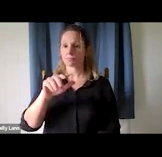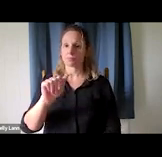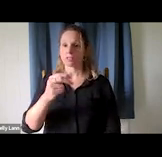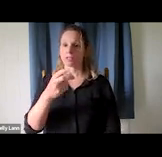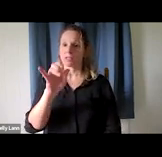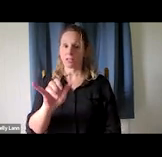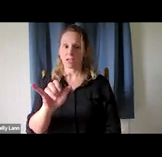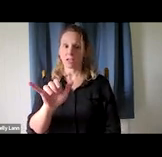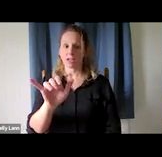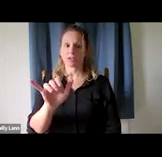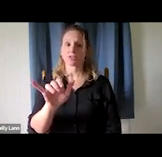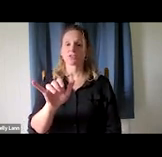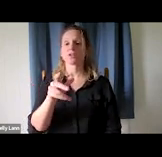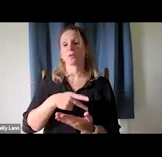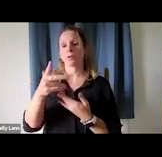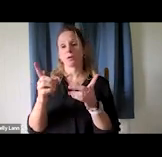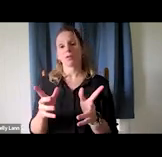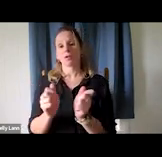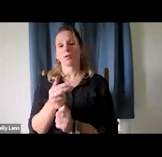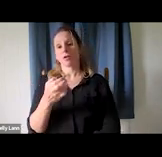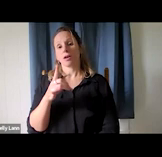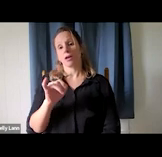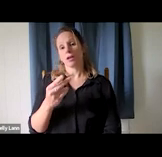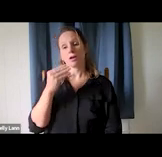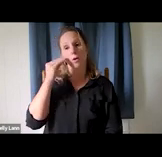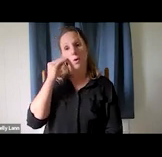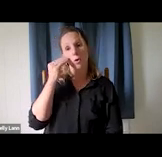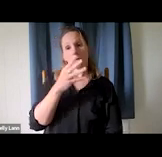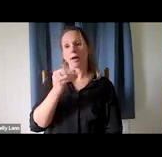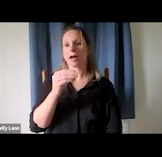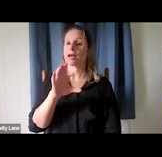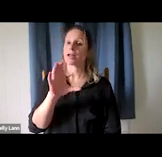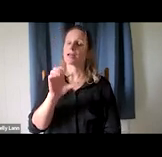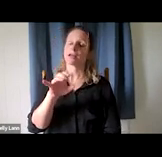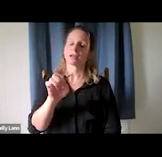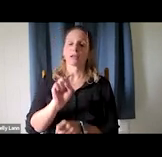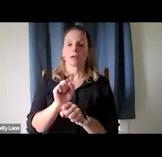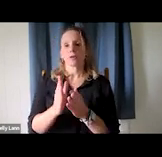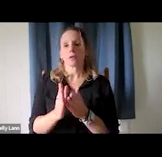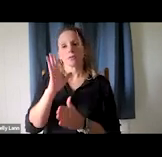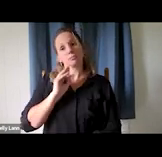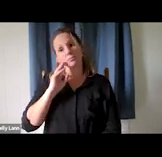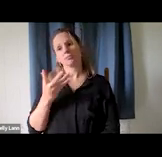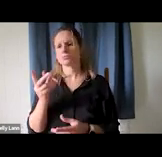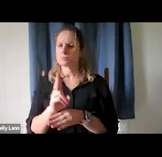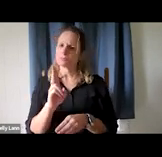quien también es directora de programa con Heading Home y es una trabajadora social que tiene experiencia utilizando el modelo SOAR.